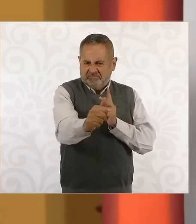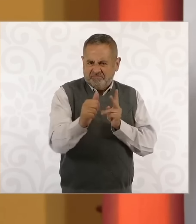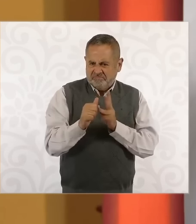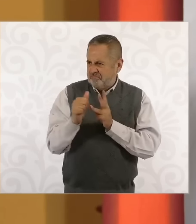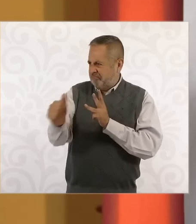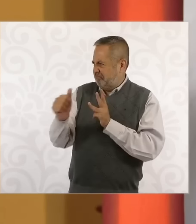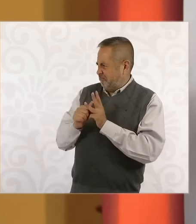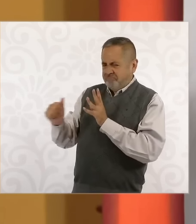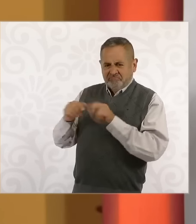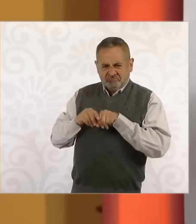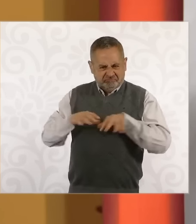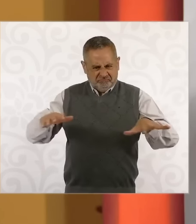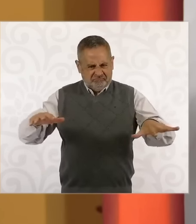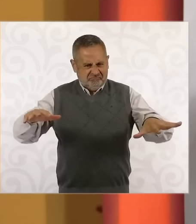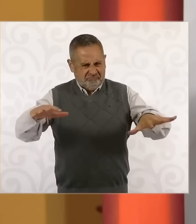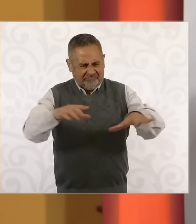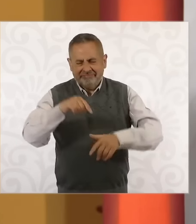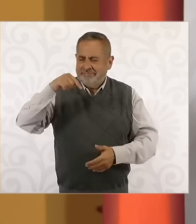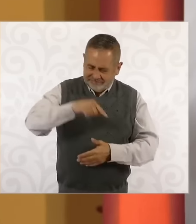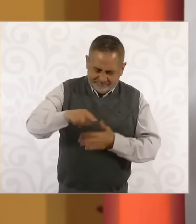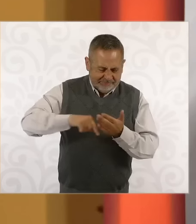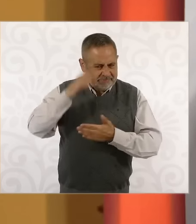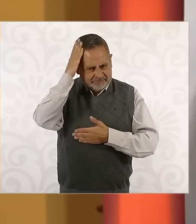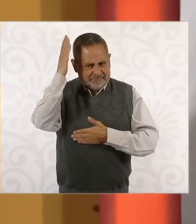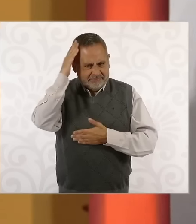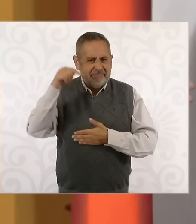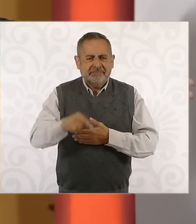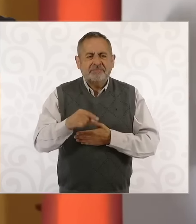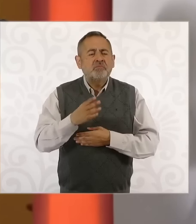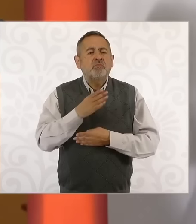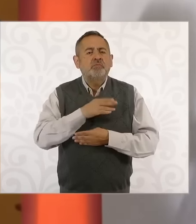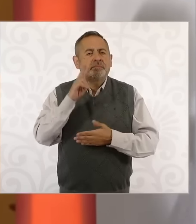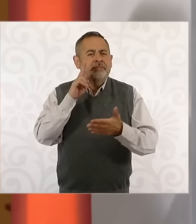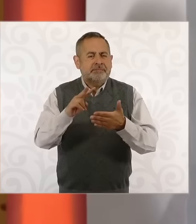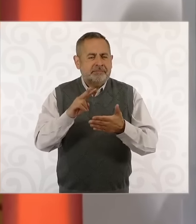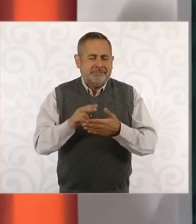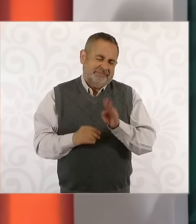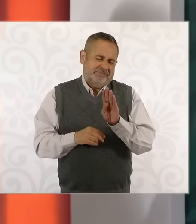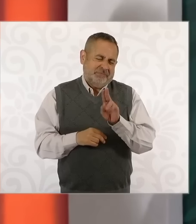pero también estamos ampliando eh la capacidad. En total vamos a tener nueve vías totales, hará